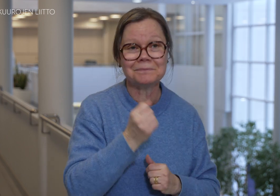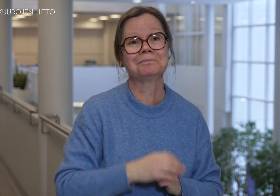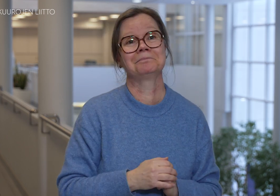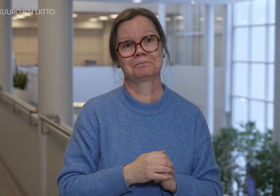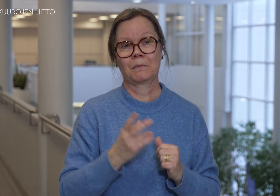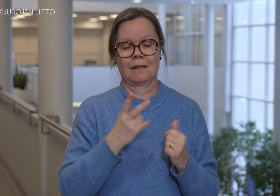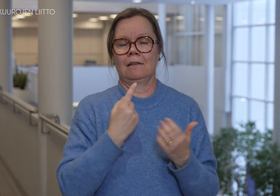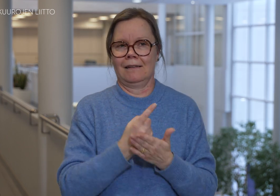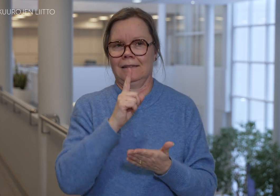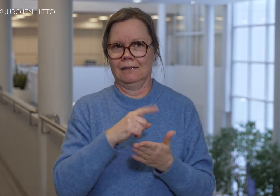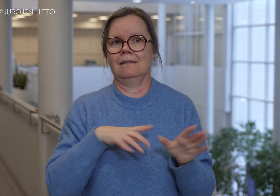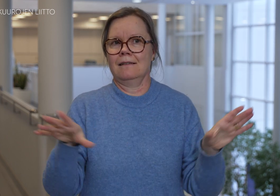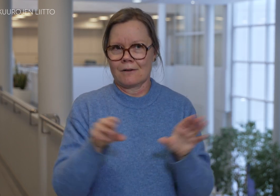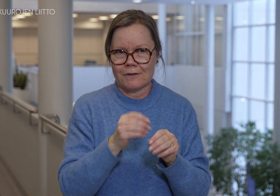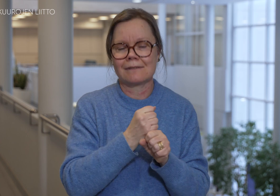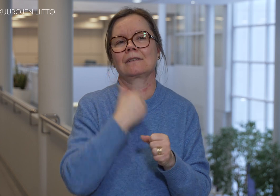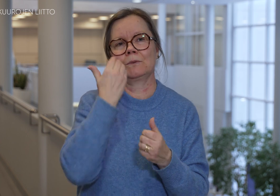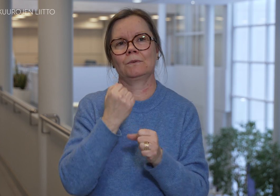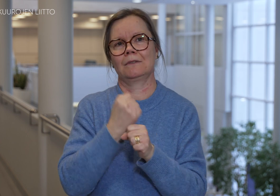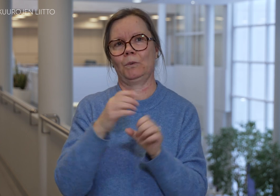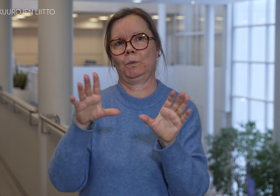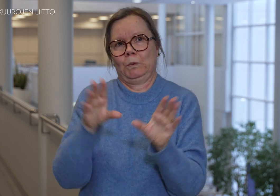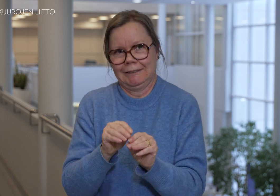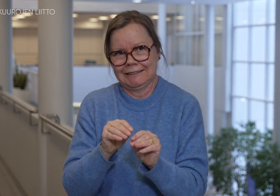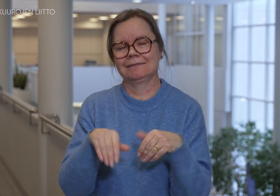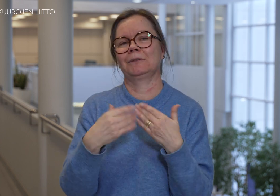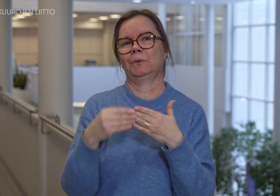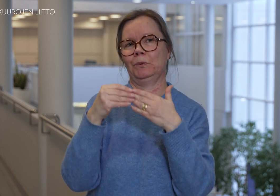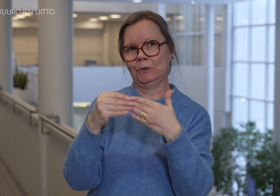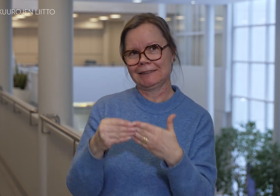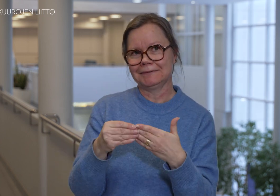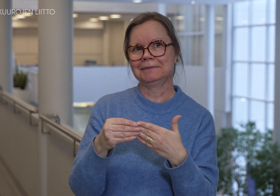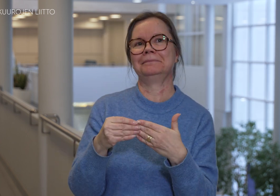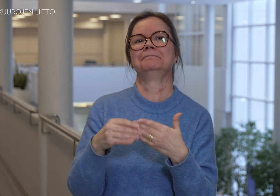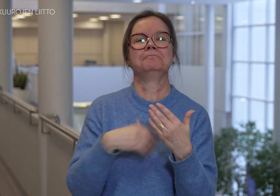Tärkeintä nyt on tehdä raportti. Ja siitä tehdään vielä yhteenveto ja erilliset ohjeistukset.